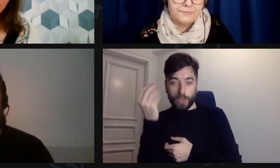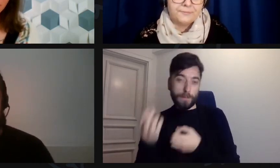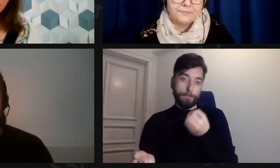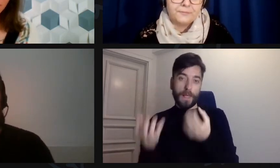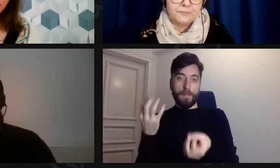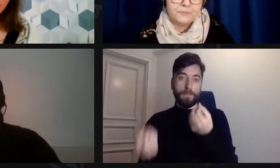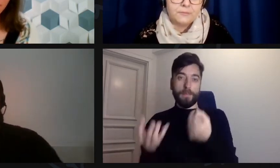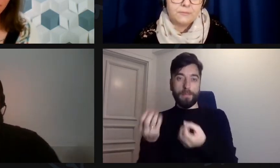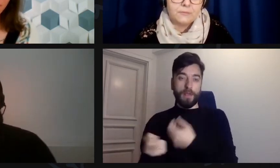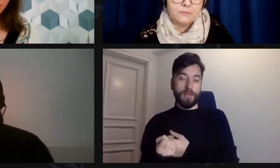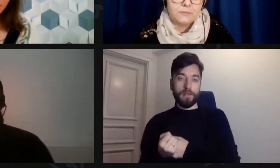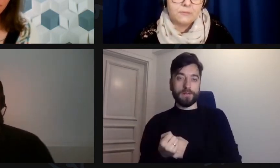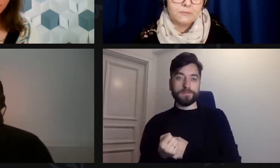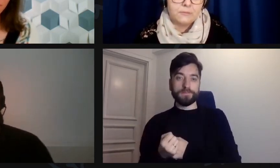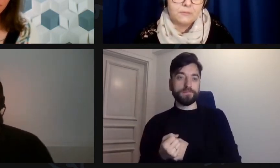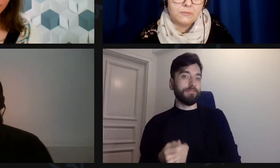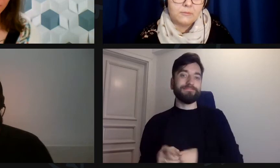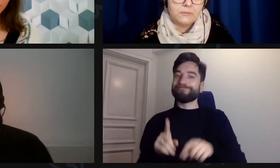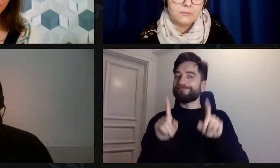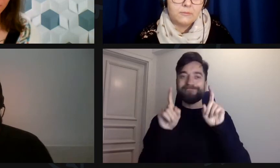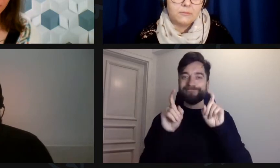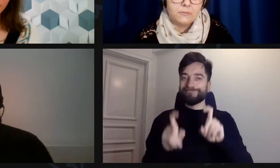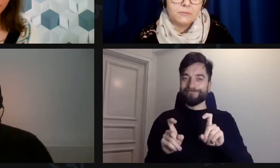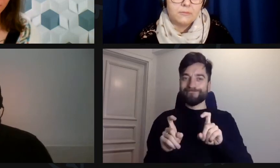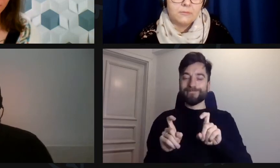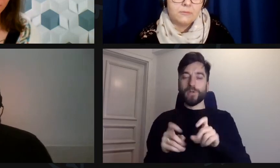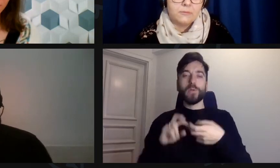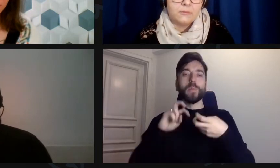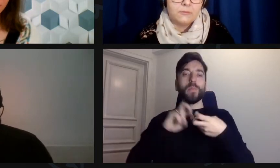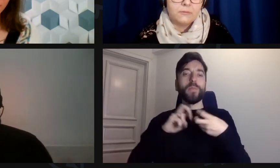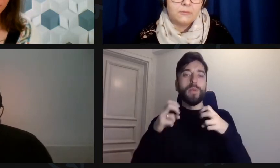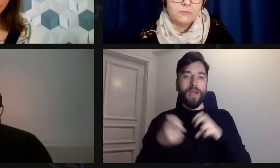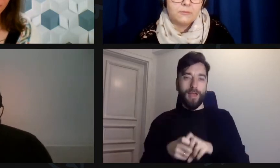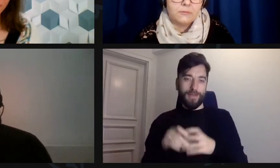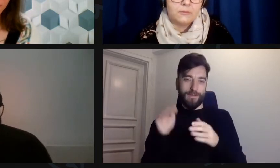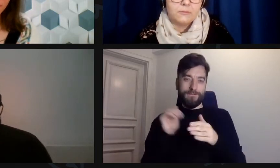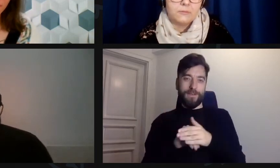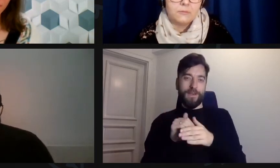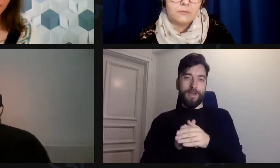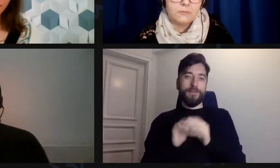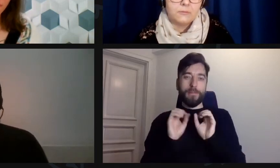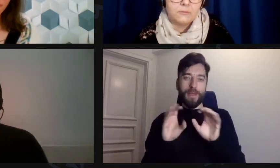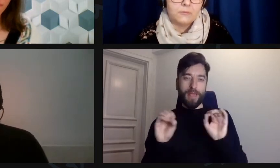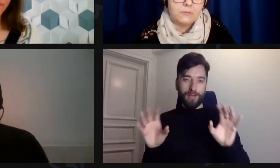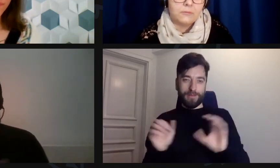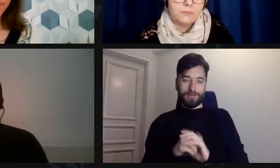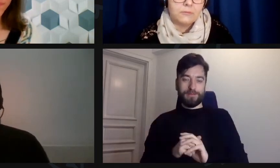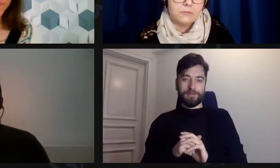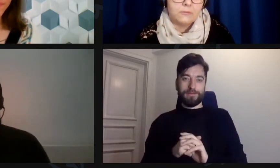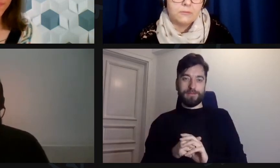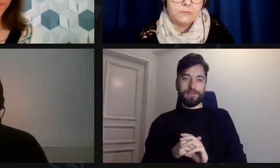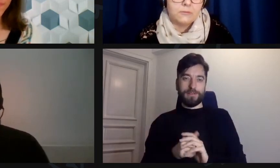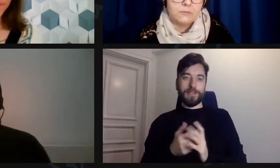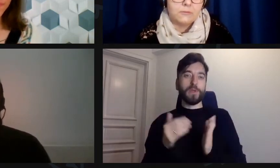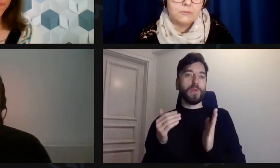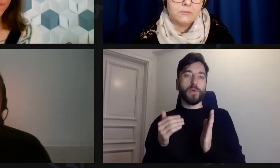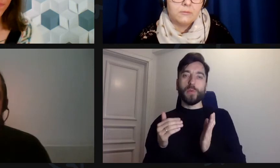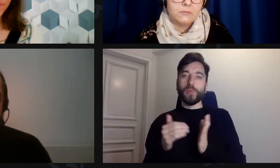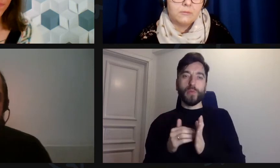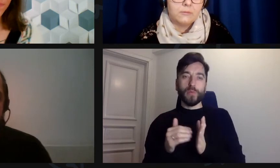Nie zaczyna się od problemu wychowawczego, czy pedagogicznego, a dzielenia się umiejętności.